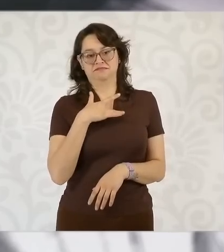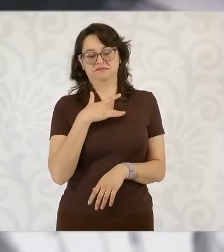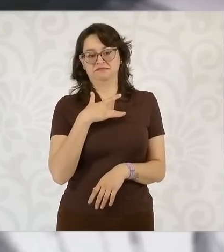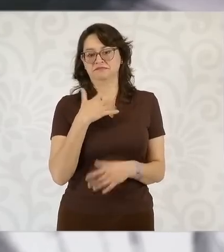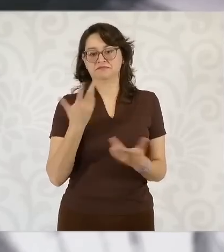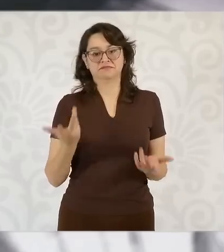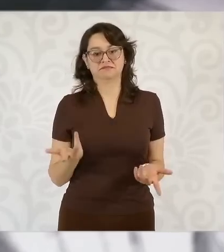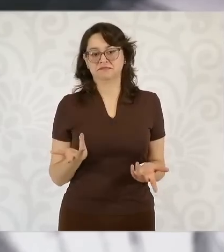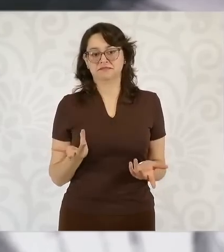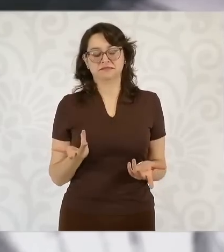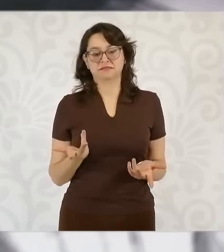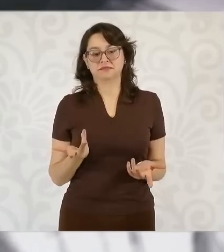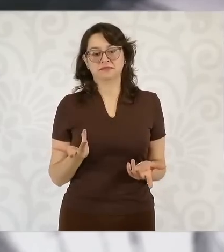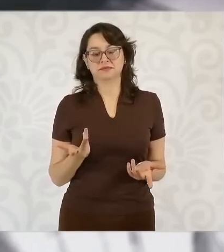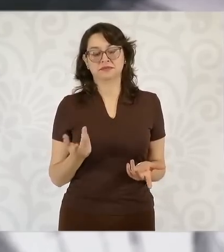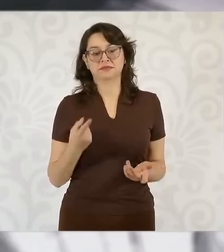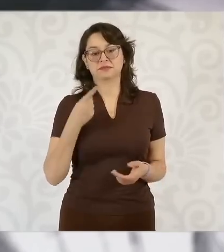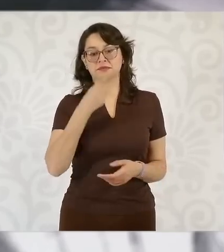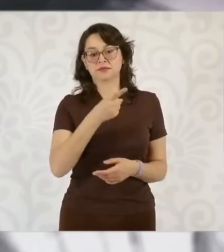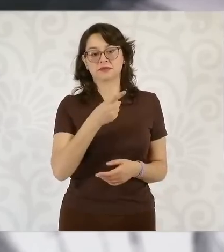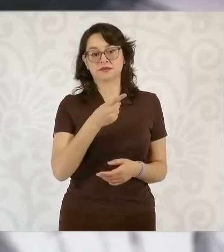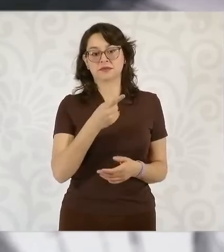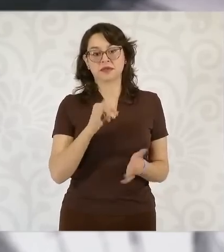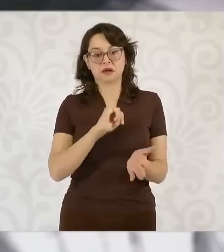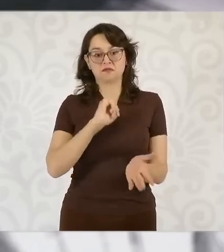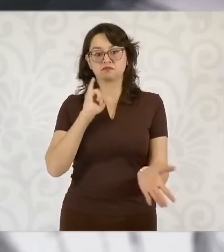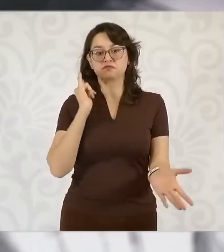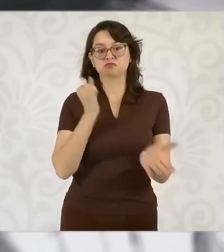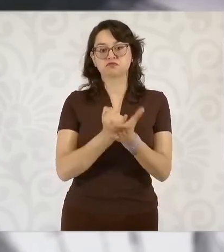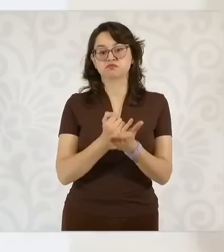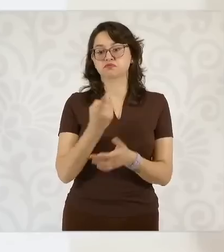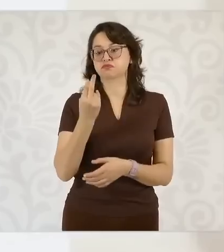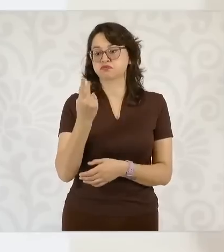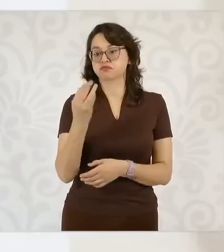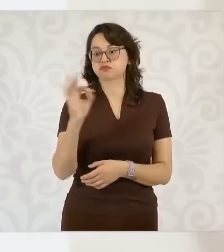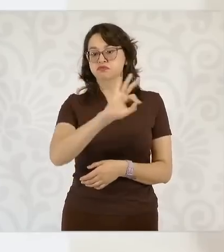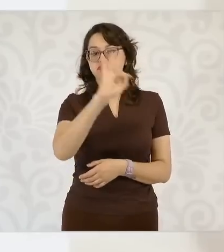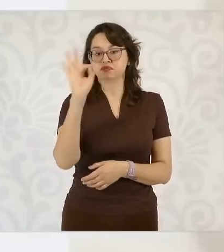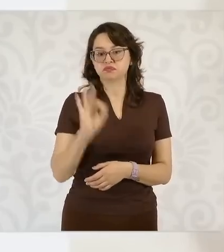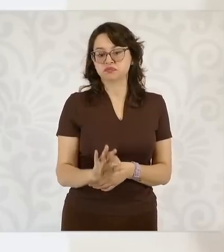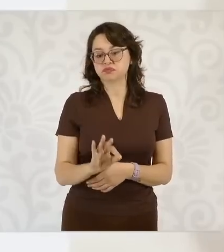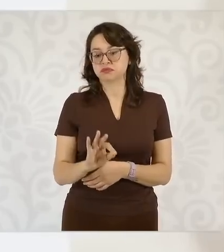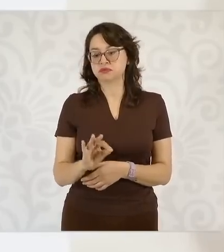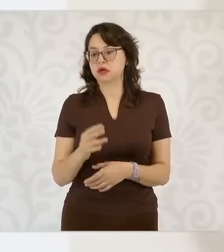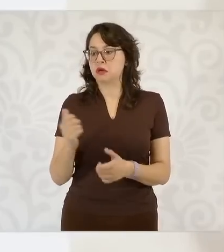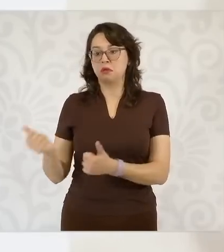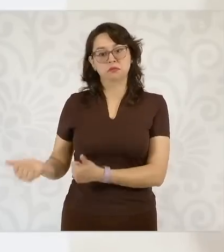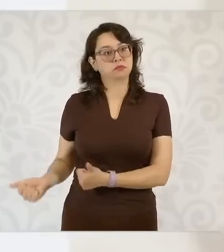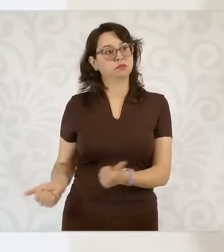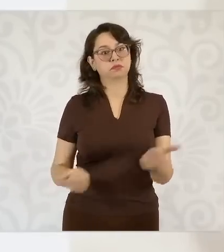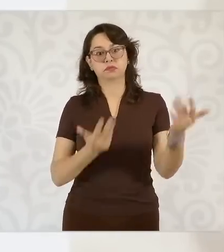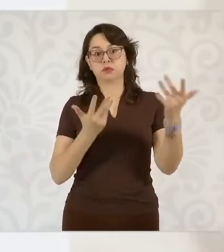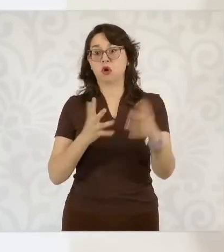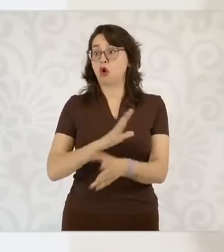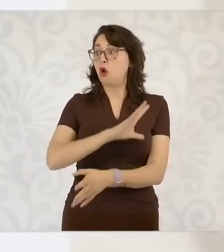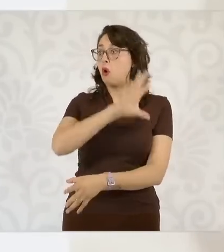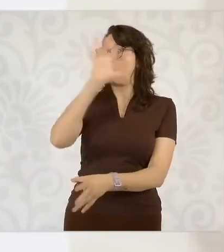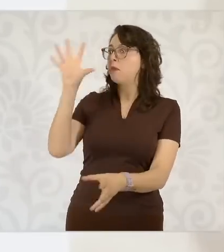Es que le ponen un impuesto de 25% a todo lo que se exporta de México hacia los Estados Unidos lo